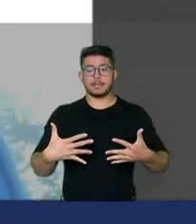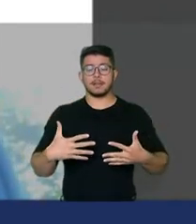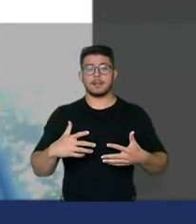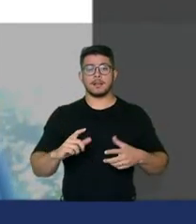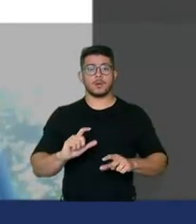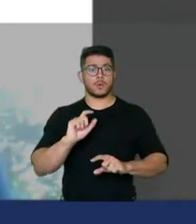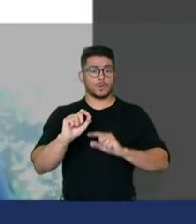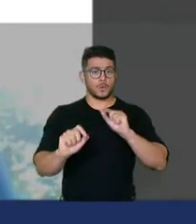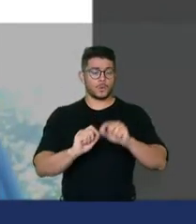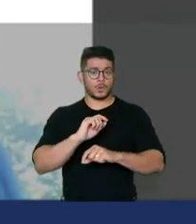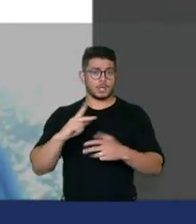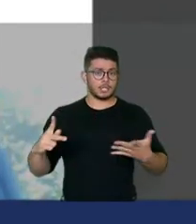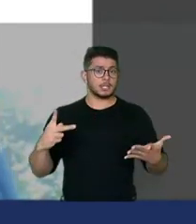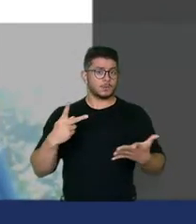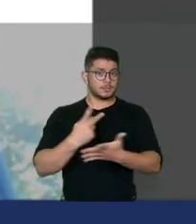COM O OBJETIVO DE ESCLARECER UMA REALIDADE DE UMA VEZ POR